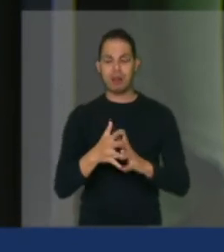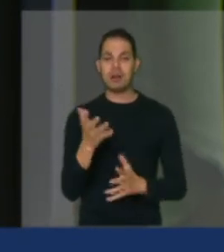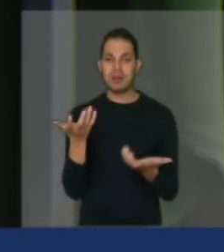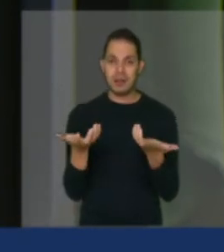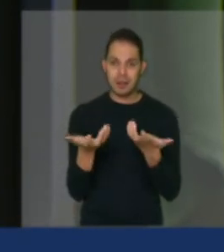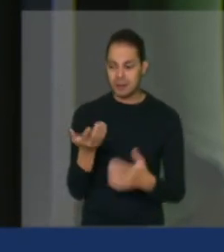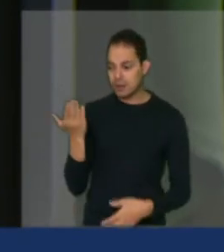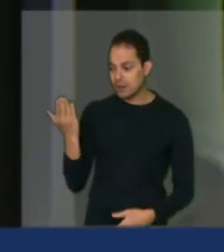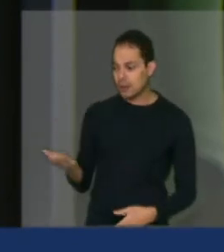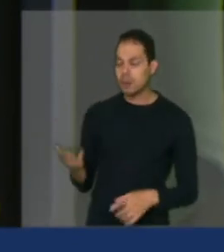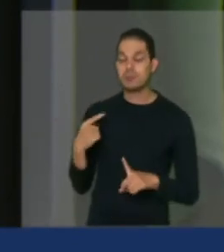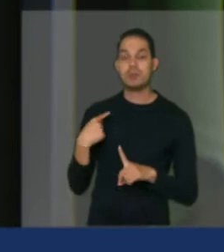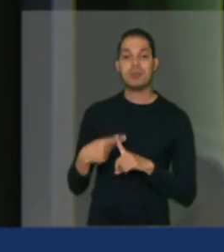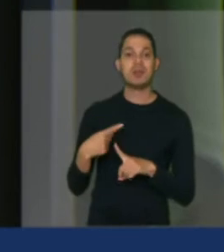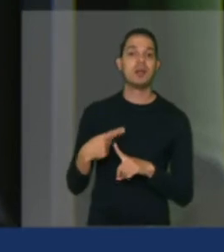PROCESSO ELEITORAL, POR QUÊ?! PORQUE ESTÁ DESESPERADO COM A